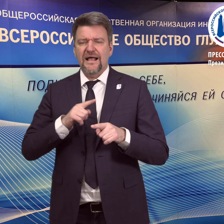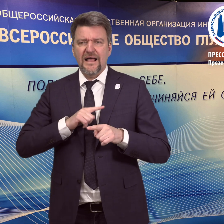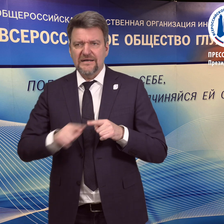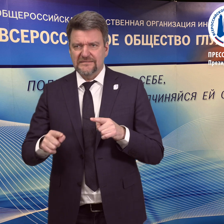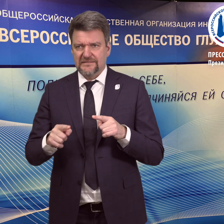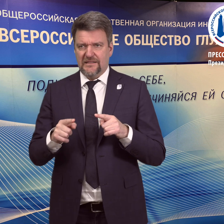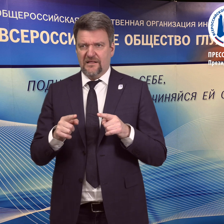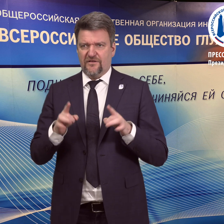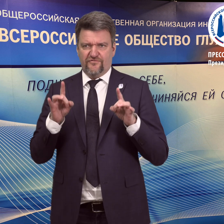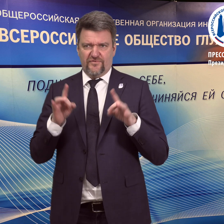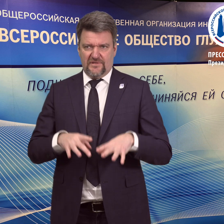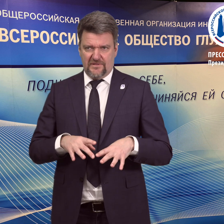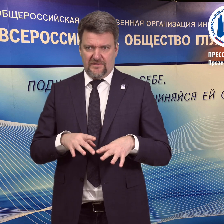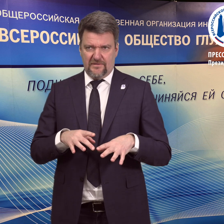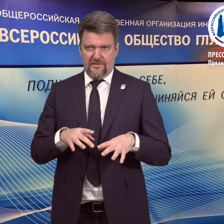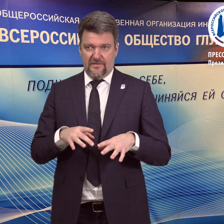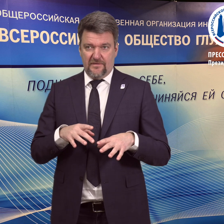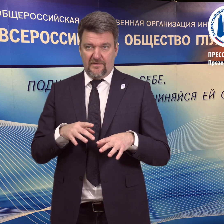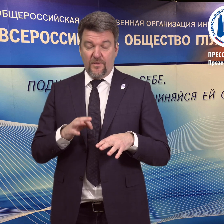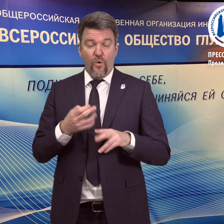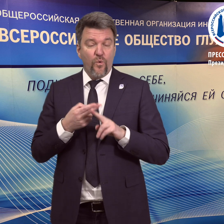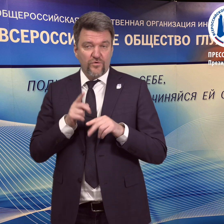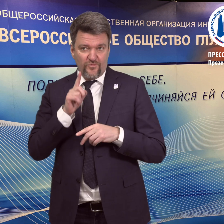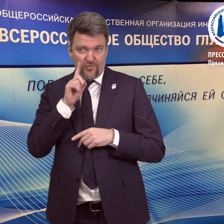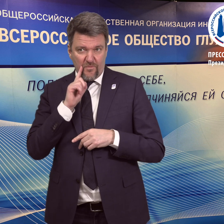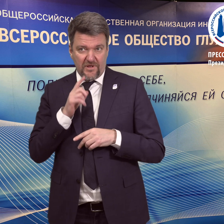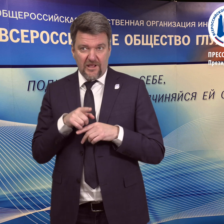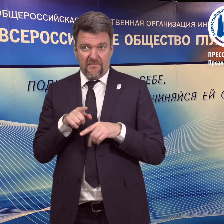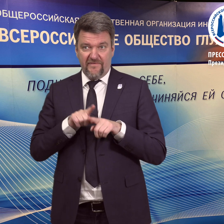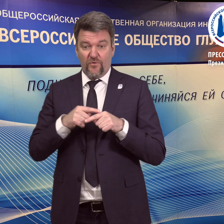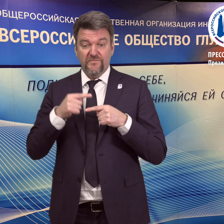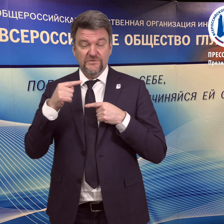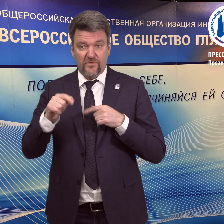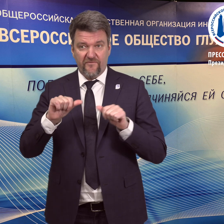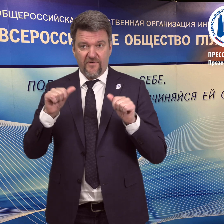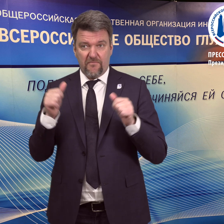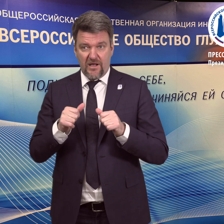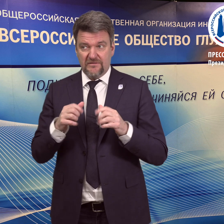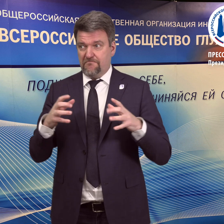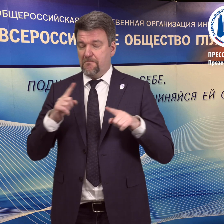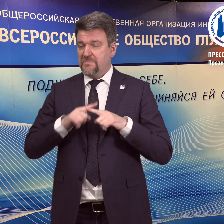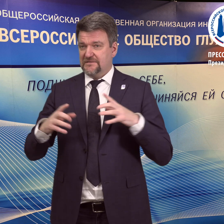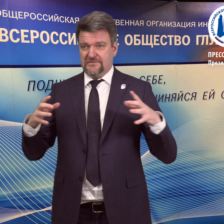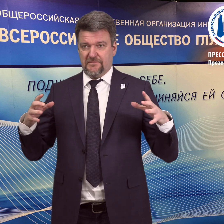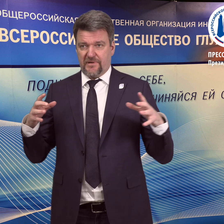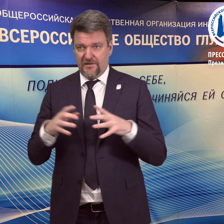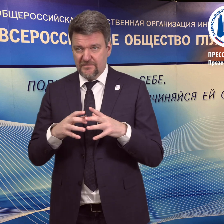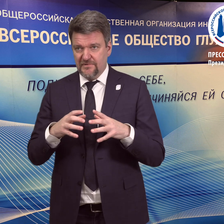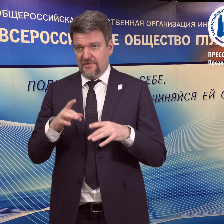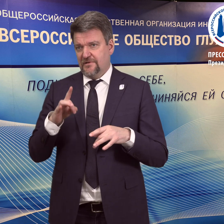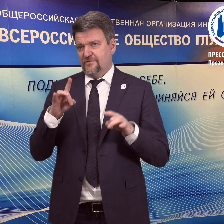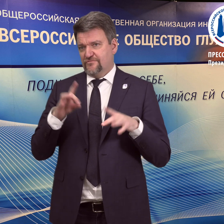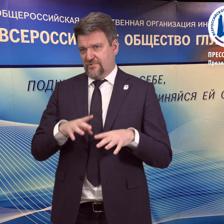Но он требовал экстренного решения. Очень удобно в дистанционном формате быстро всех собрать